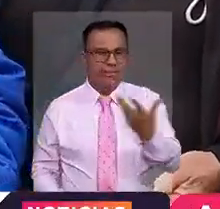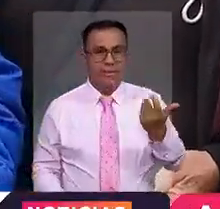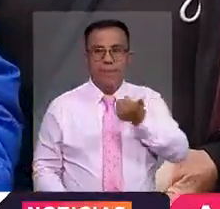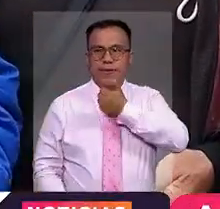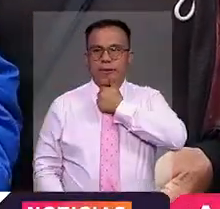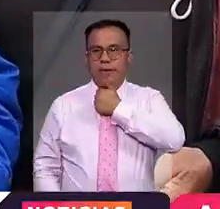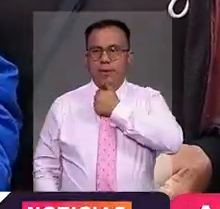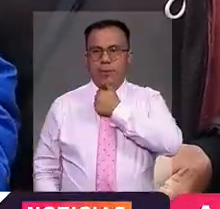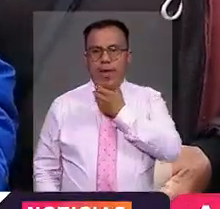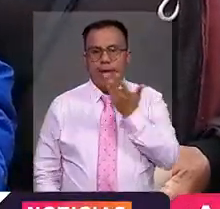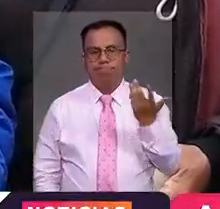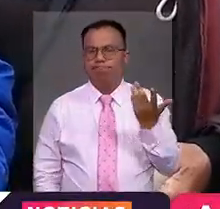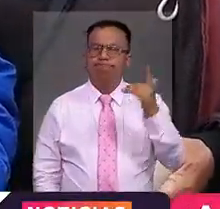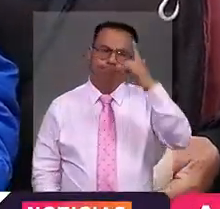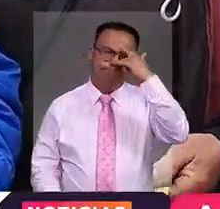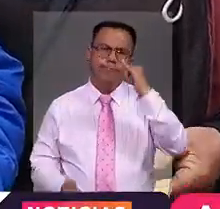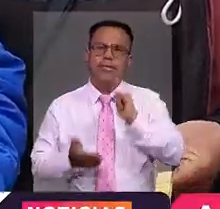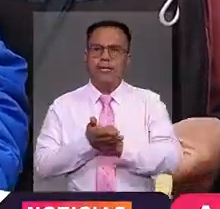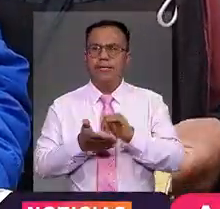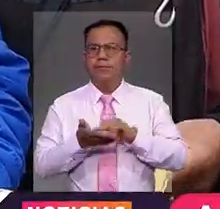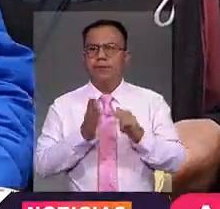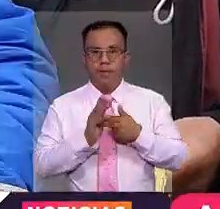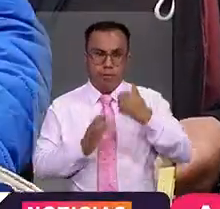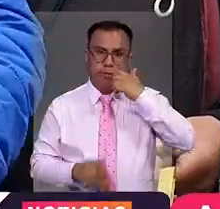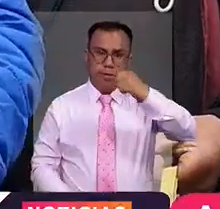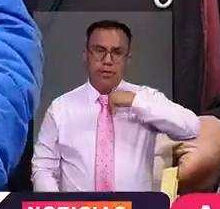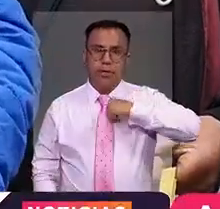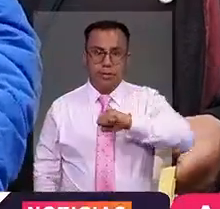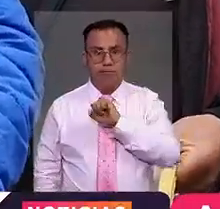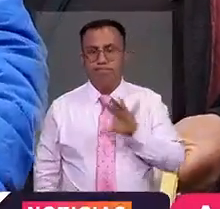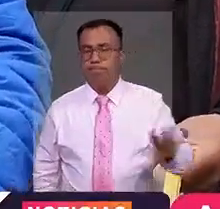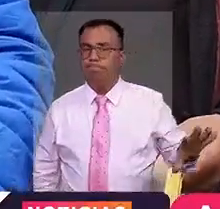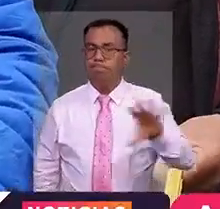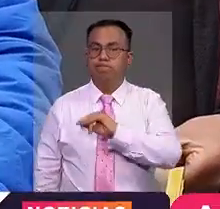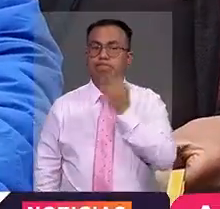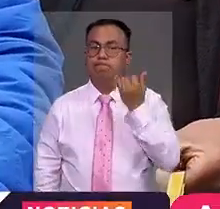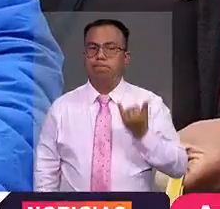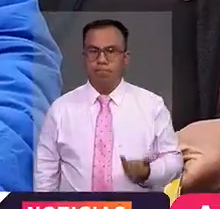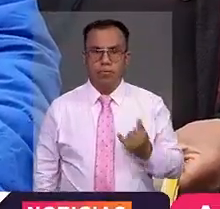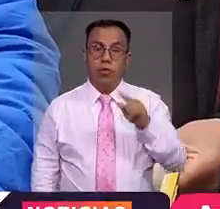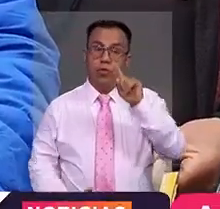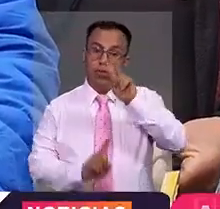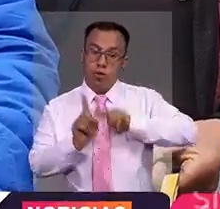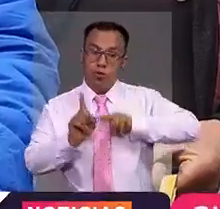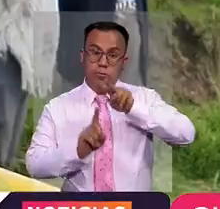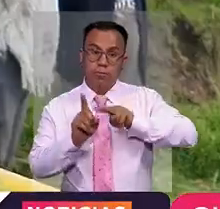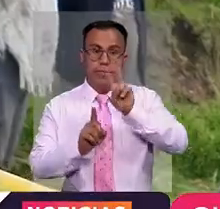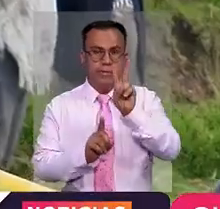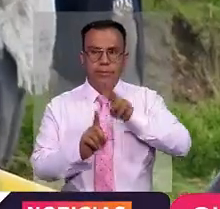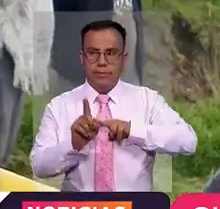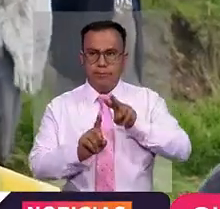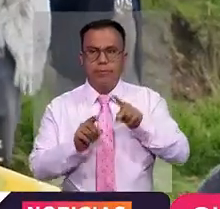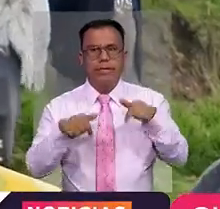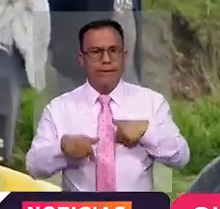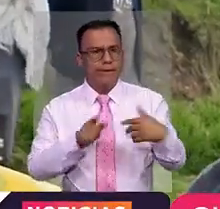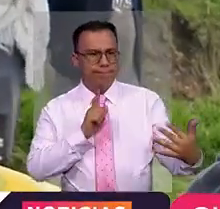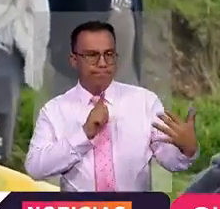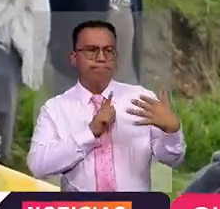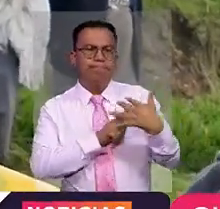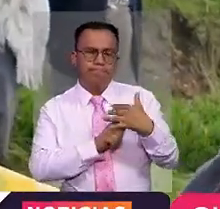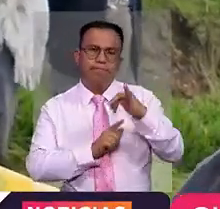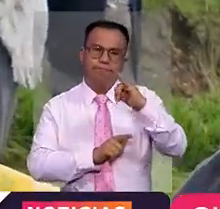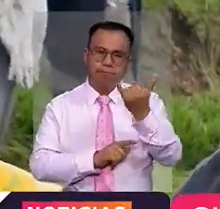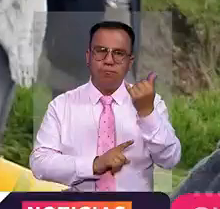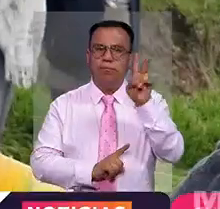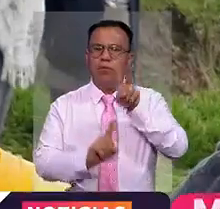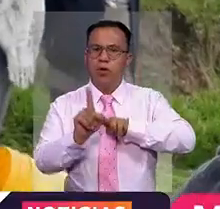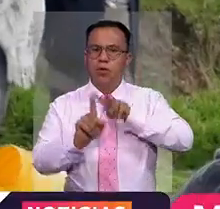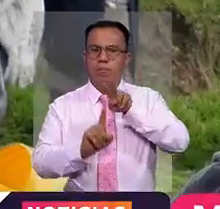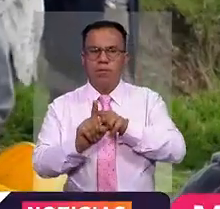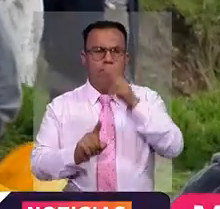LLEGANDO, APROXIMADAMENTE 9000